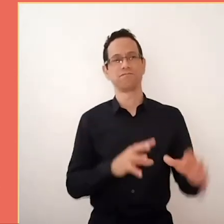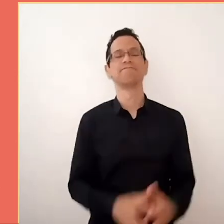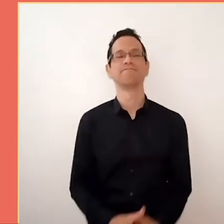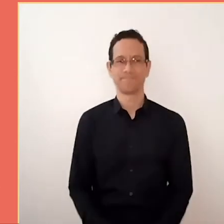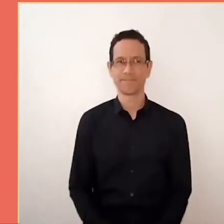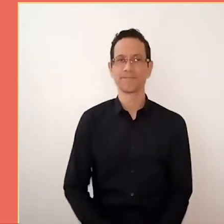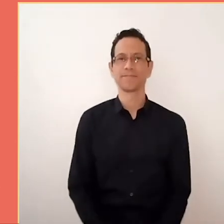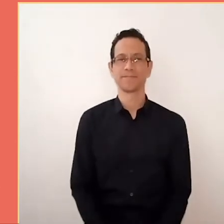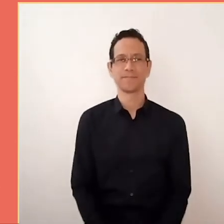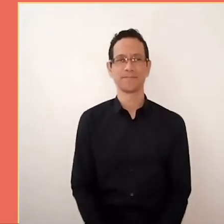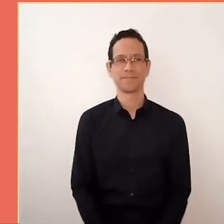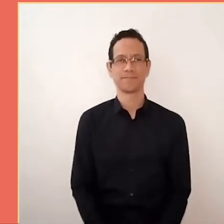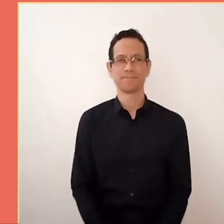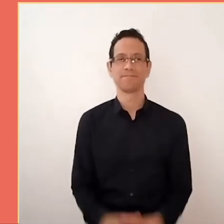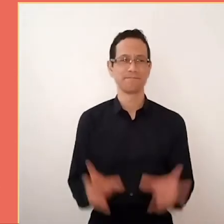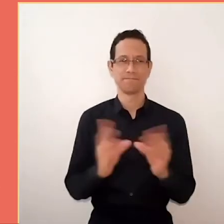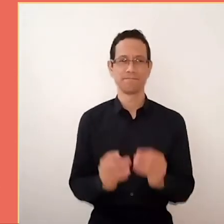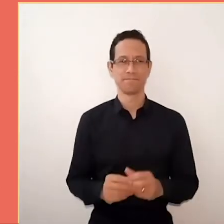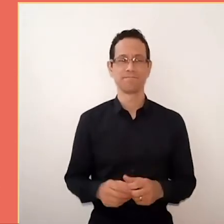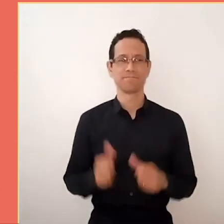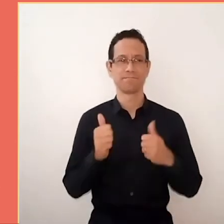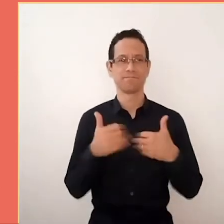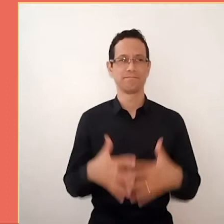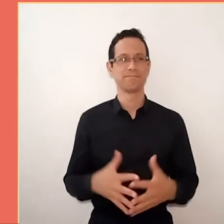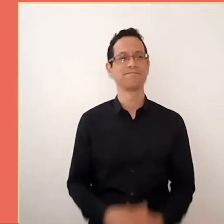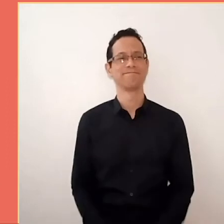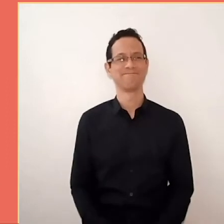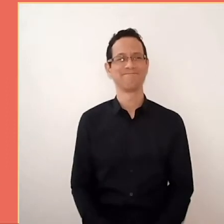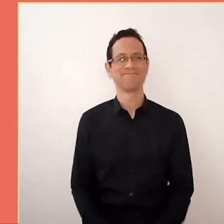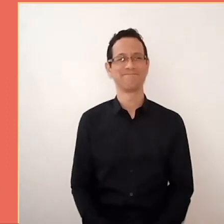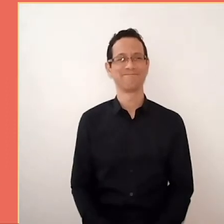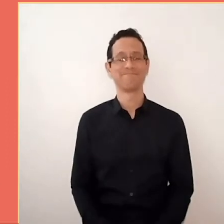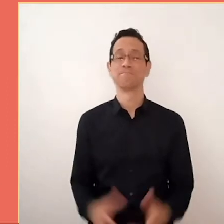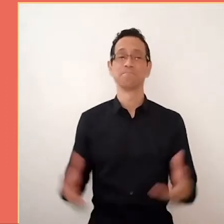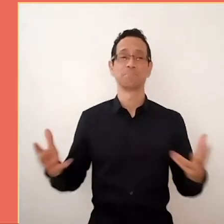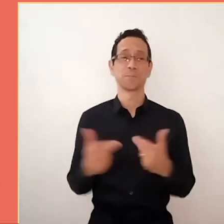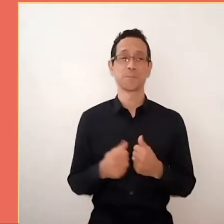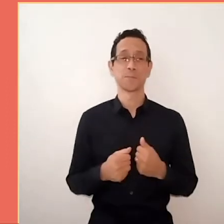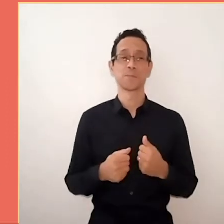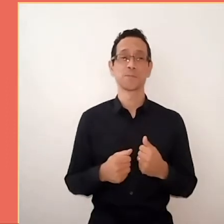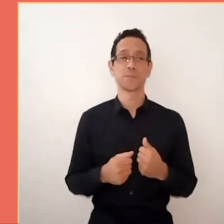Então, era um pouco isso que eu queria problematizar. Maravilhoso! Nem conto pra vocês o que está rolando aqui no meu chat,